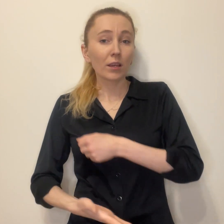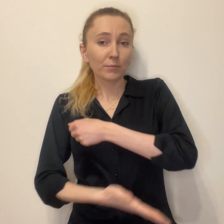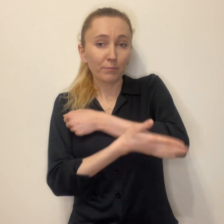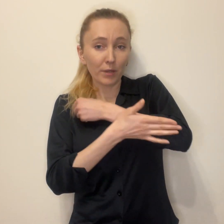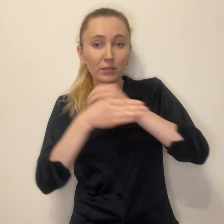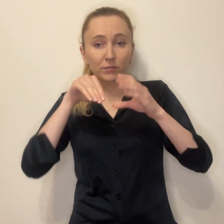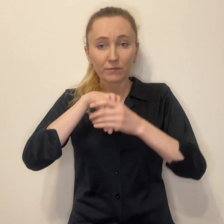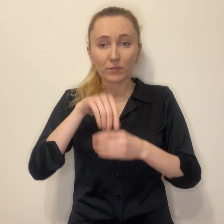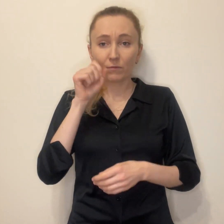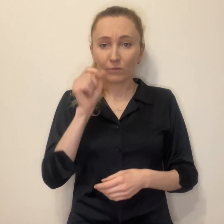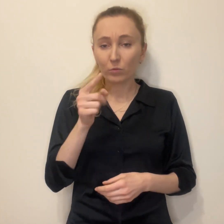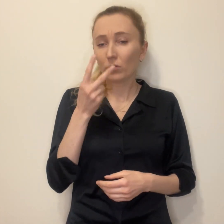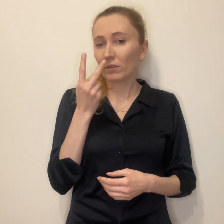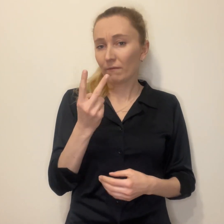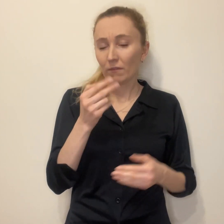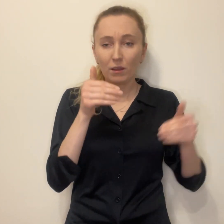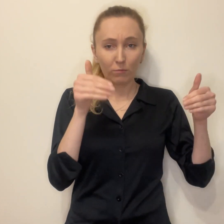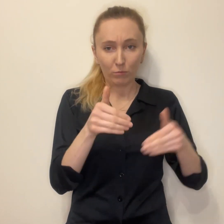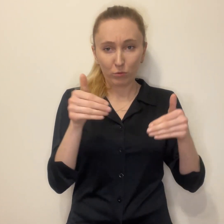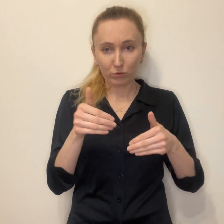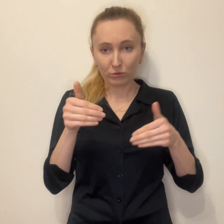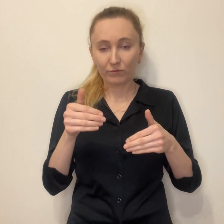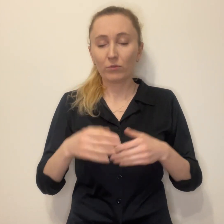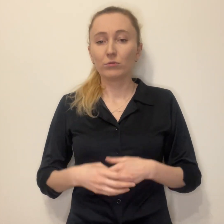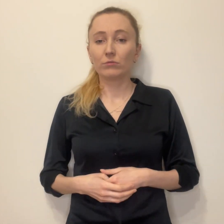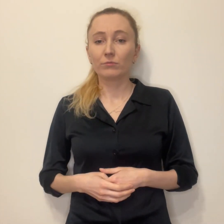Wsparcie będzie udzielane w dwóch formach: